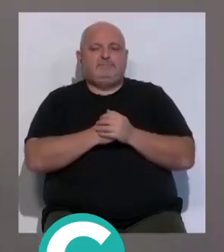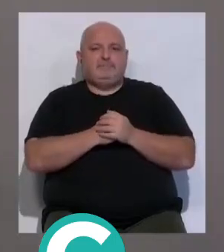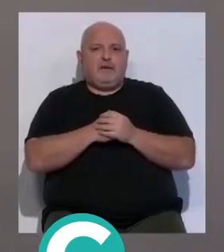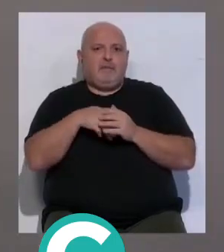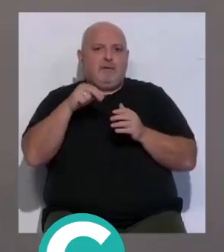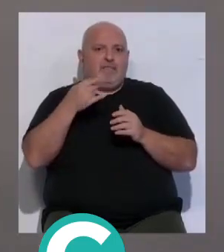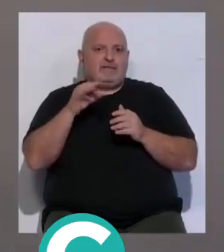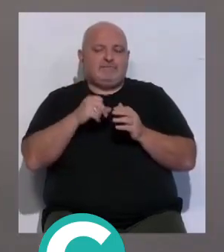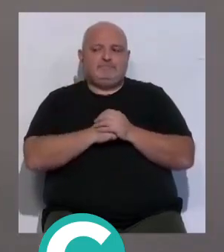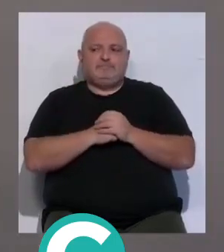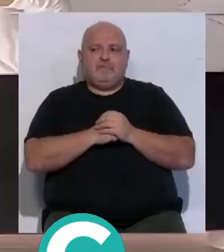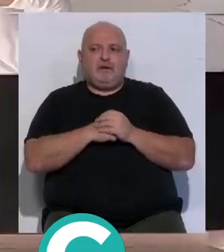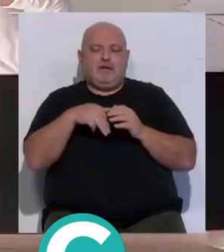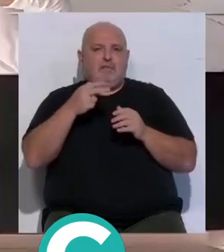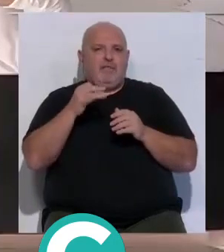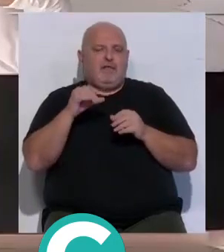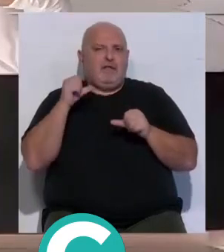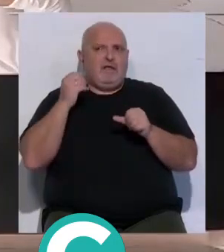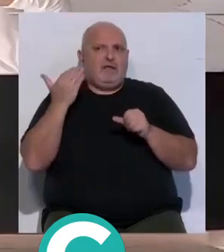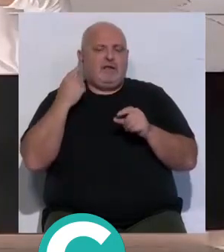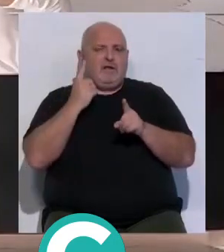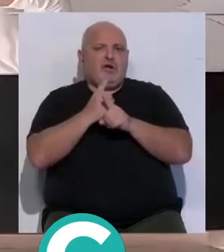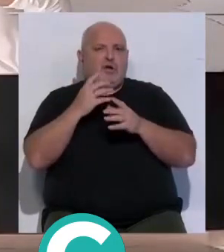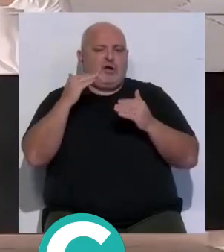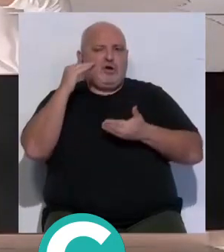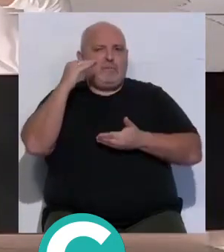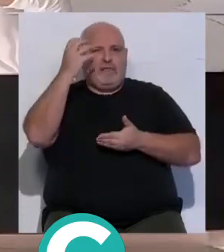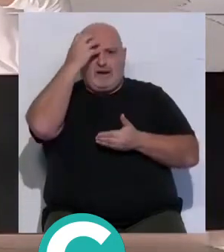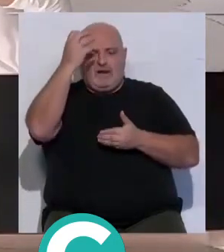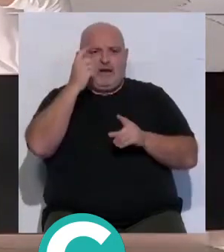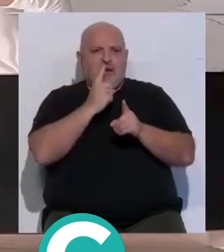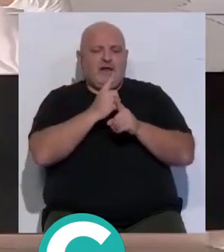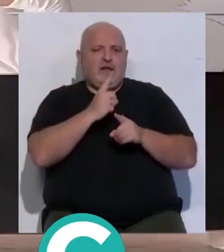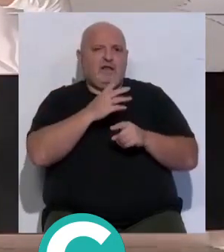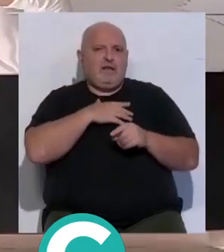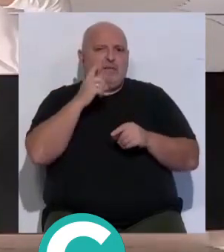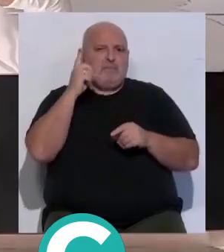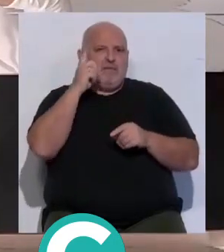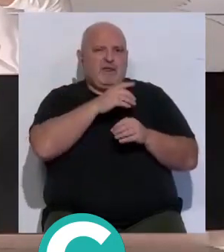no Eso es bueno mirando y jugaba ayer el partido de Copa del Rey frente al inter City de Madrid no